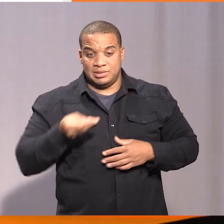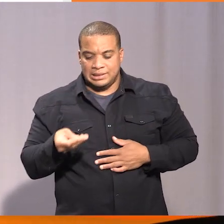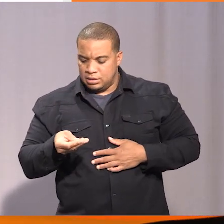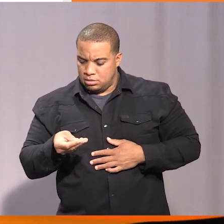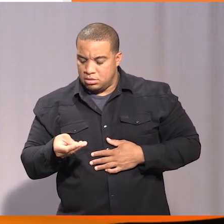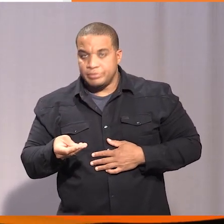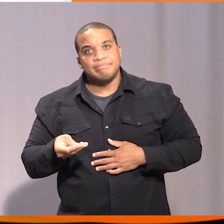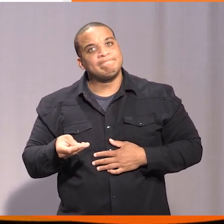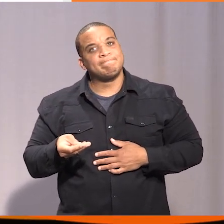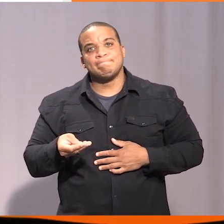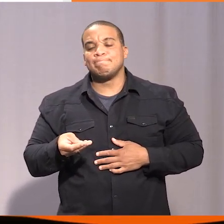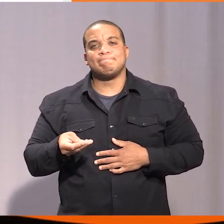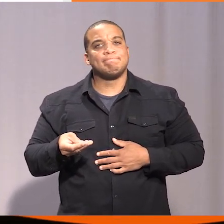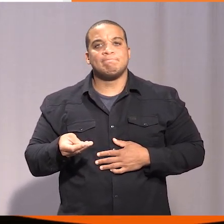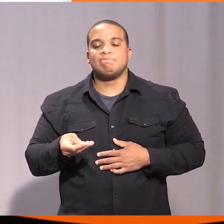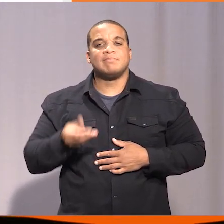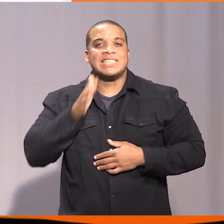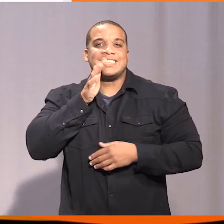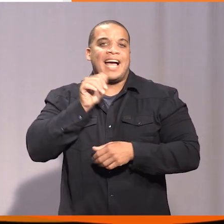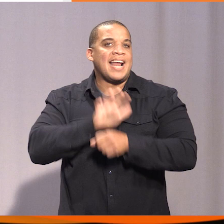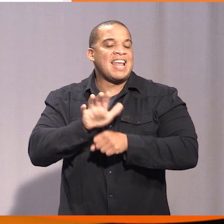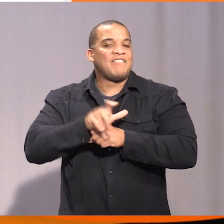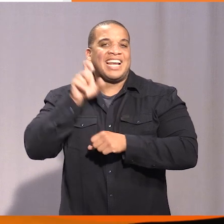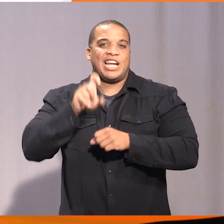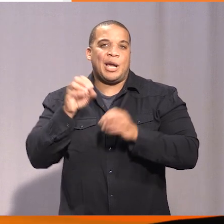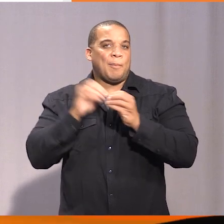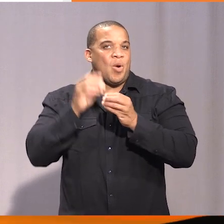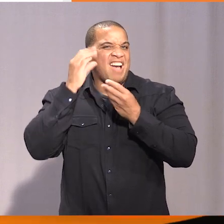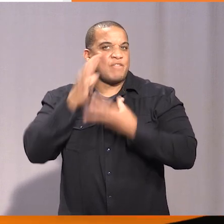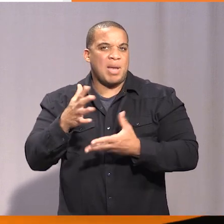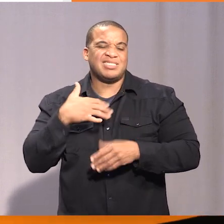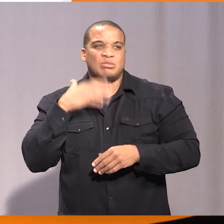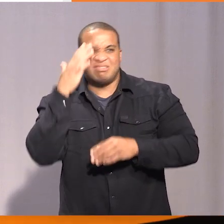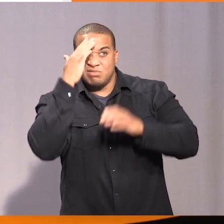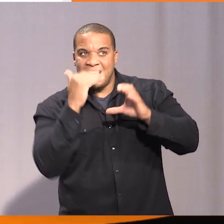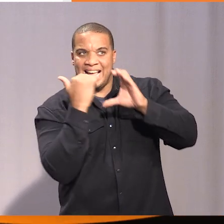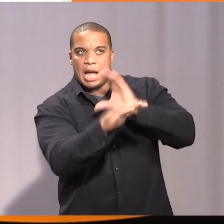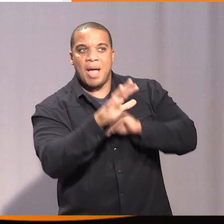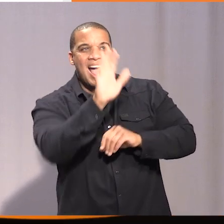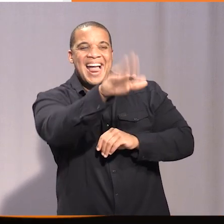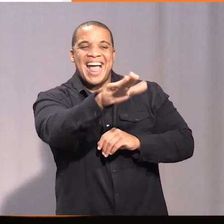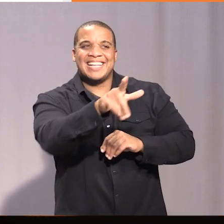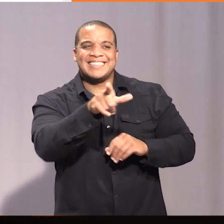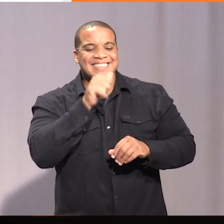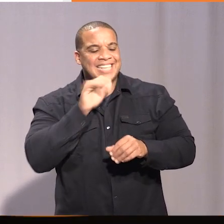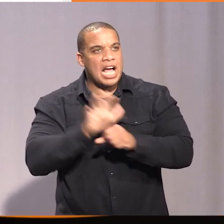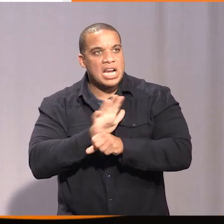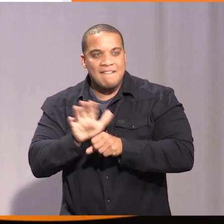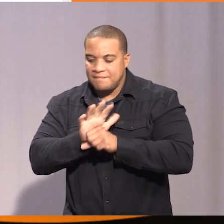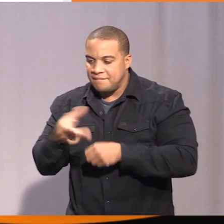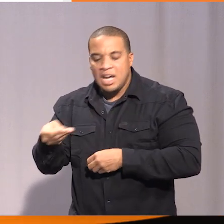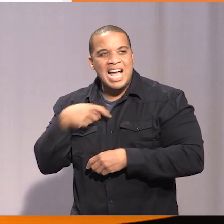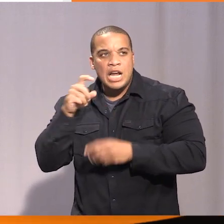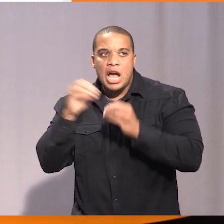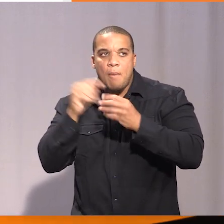mandaremos un correo electrónico pidiéndoles que nos entreguen documentación adicional. Al ser recibida, podremos avanzar con el proceso de